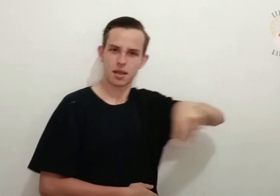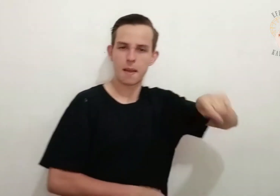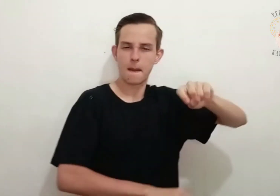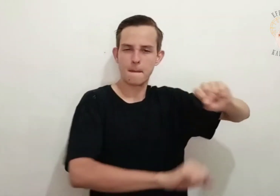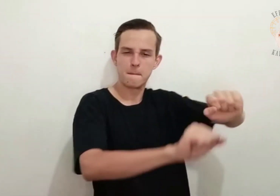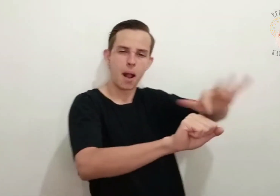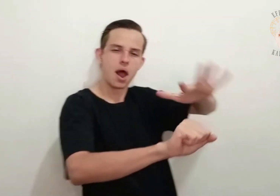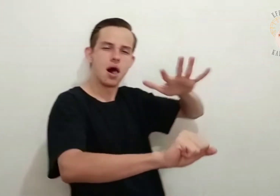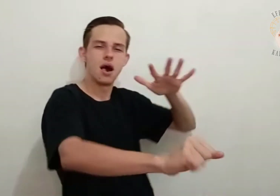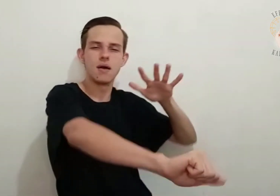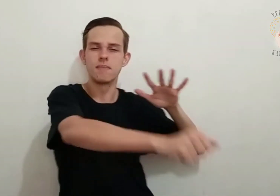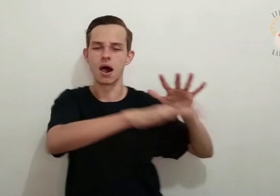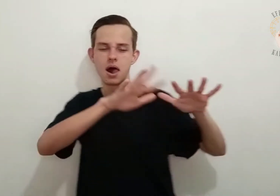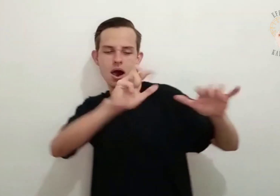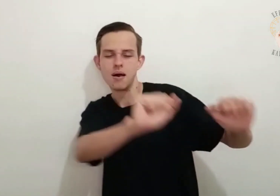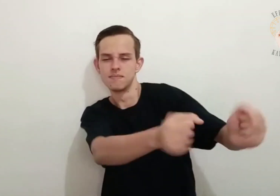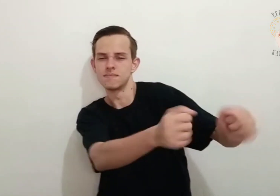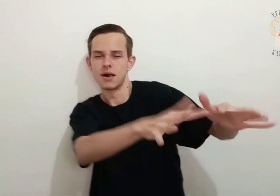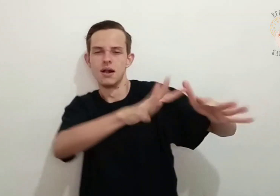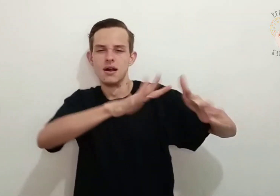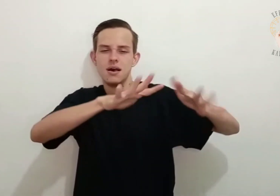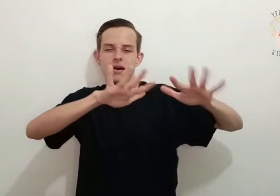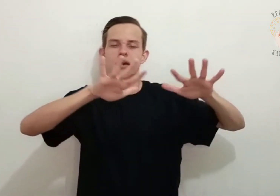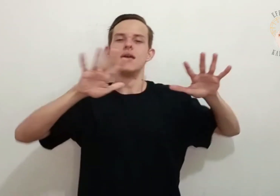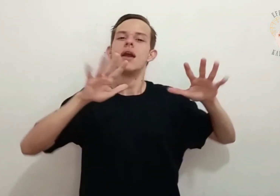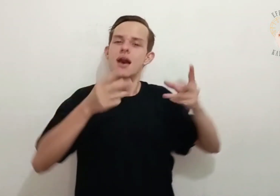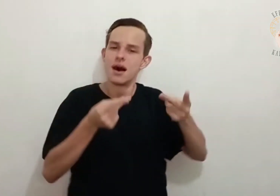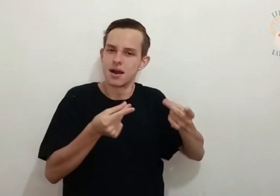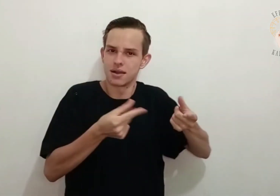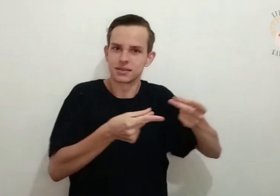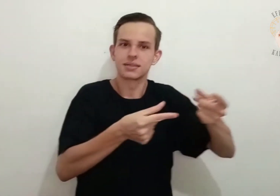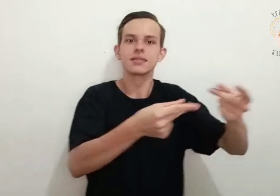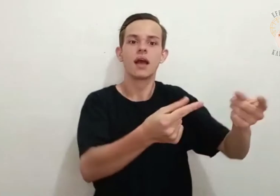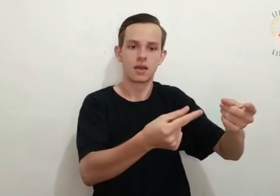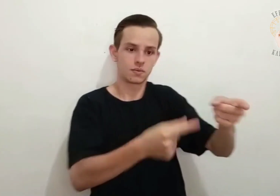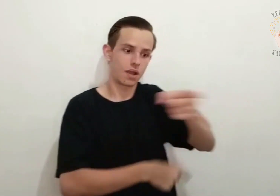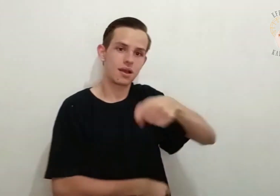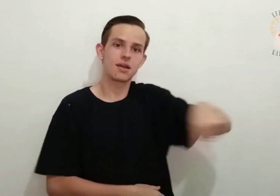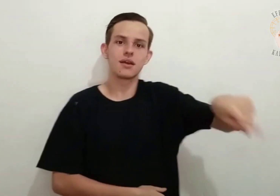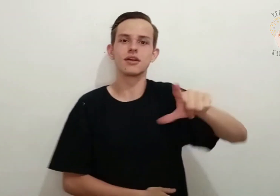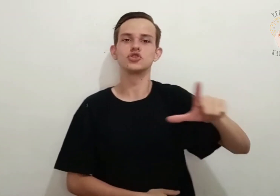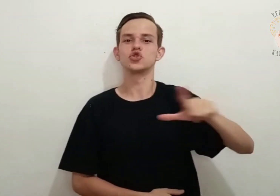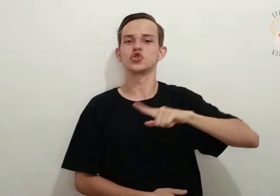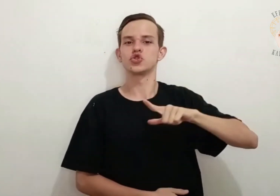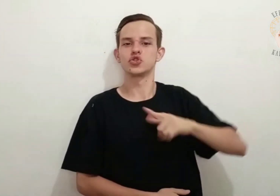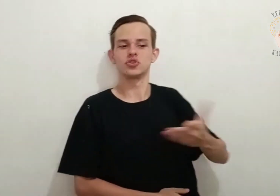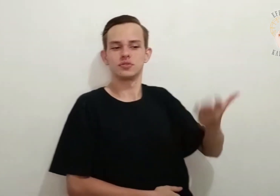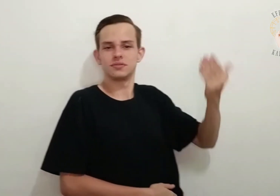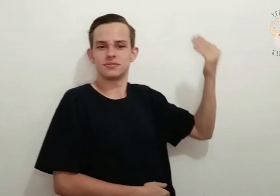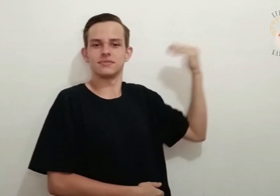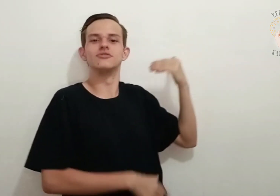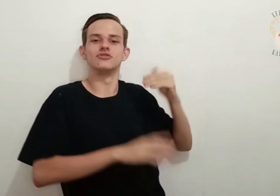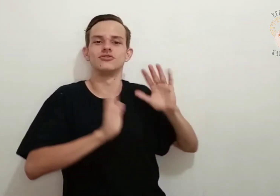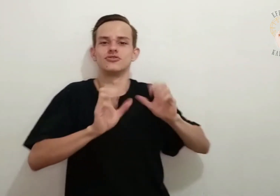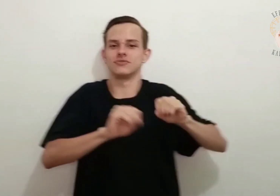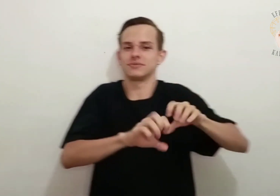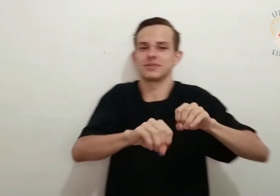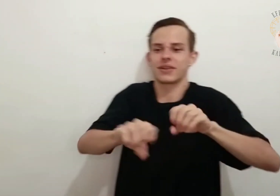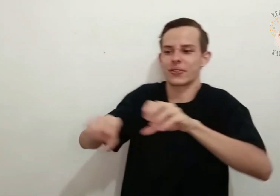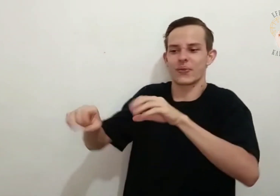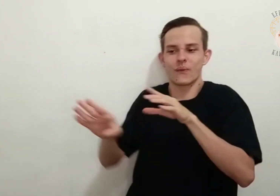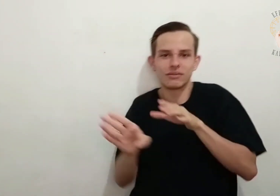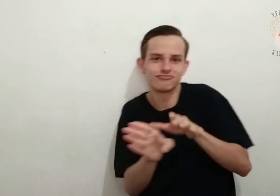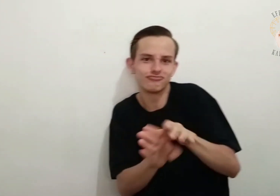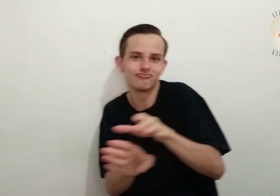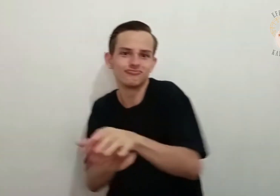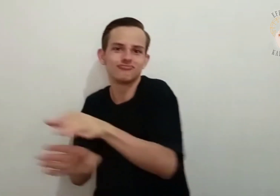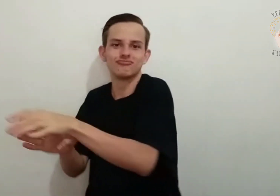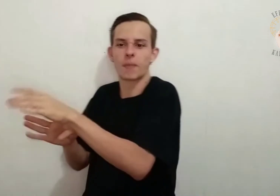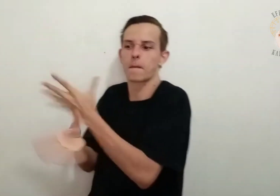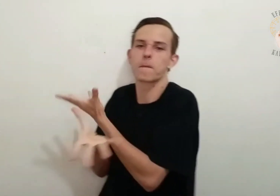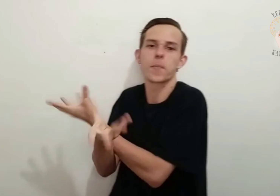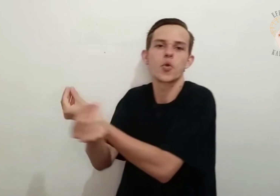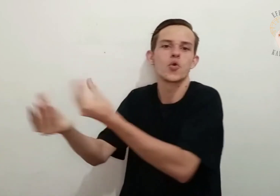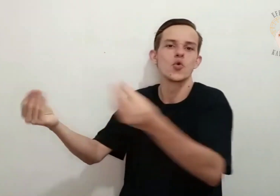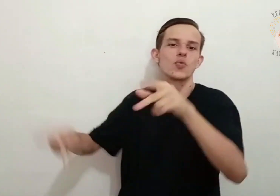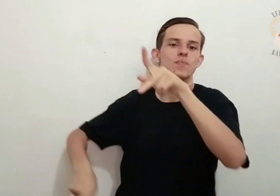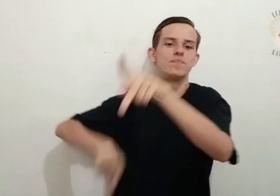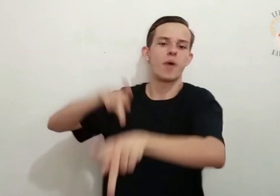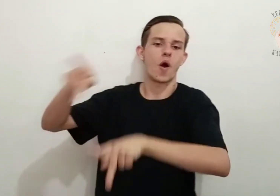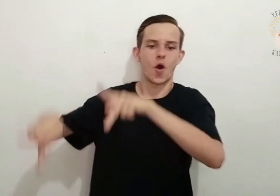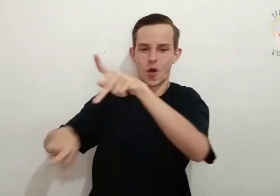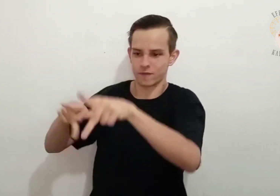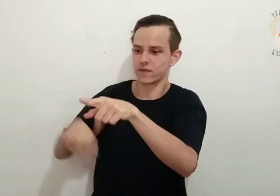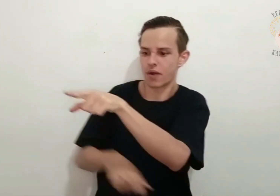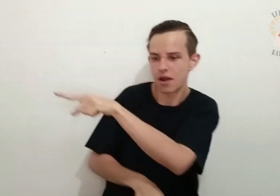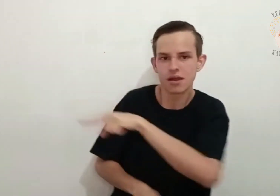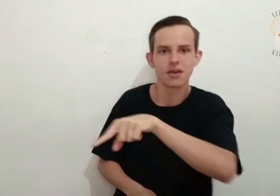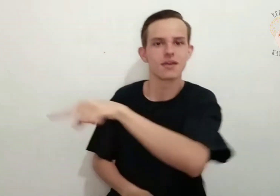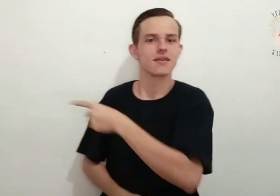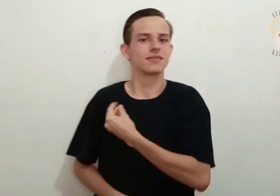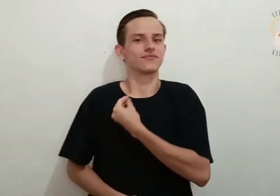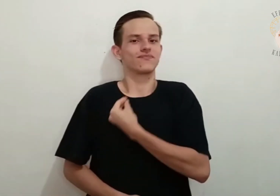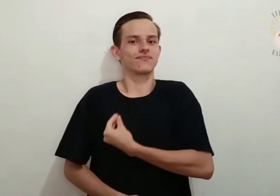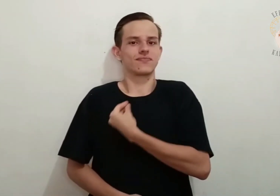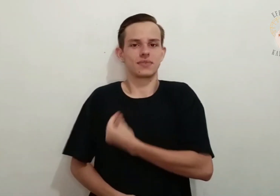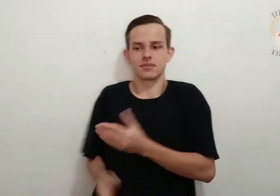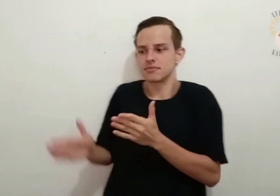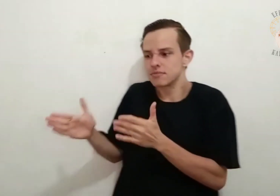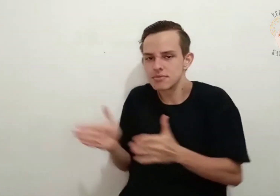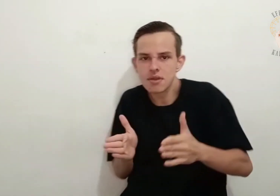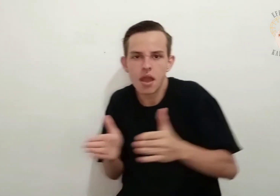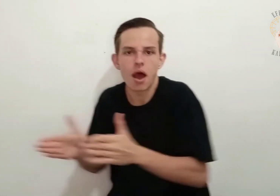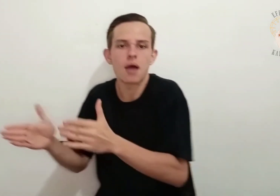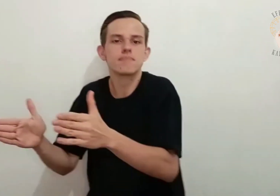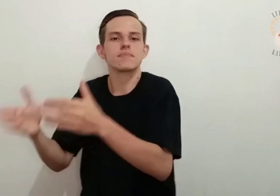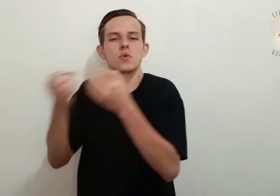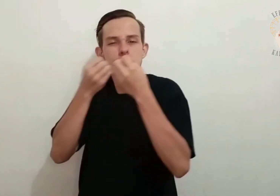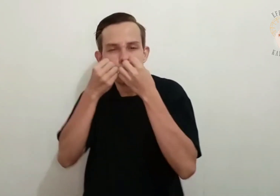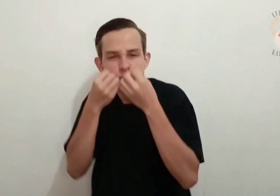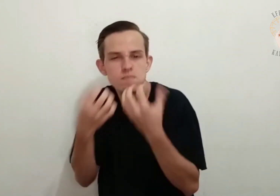e brilharão como o firmamento, e os que tiveram ensinado a muitos homens